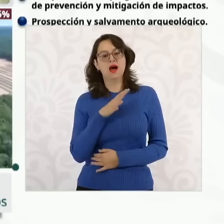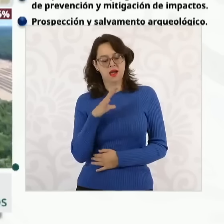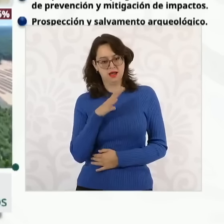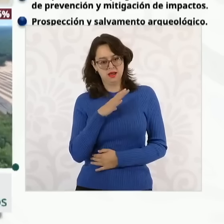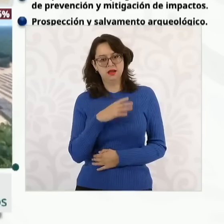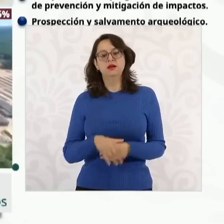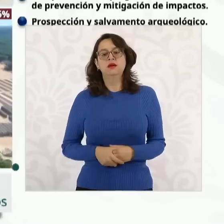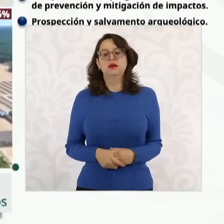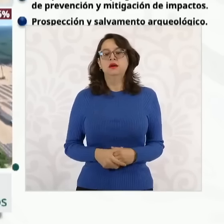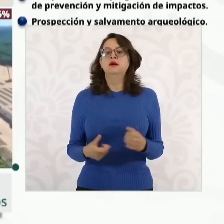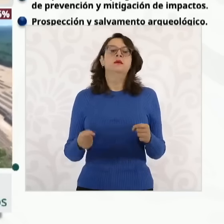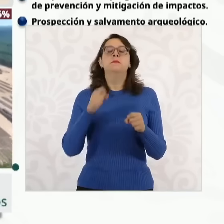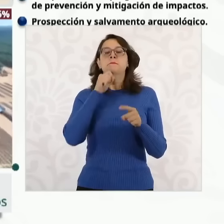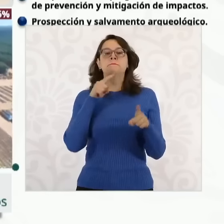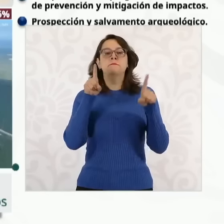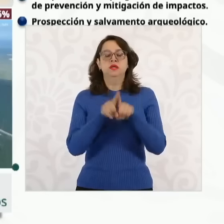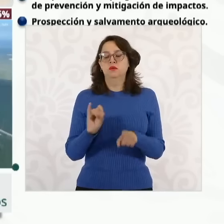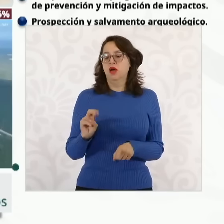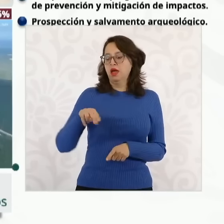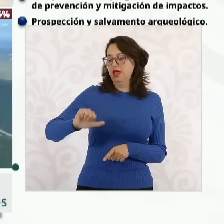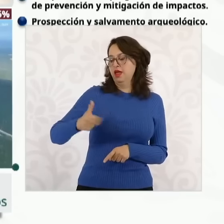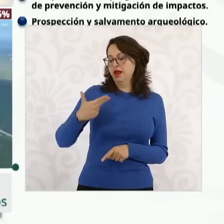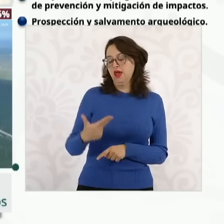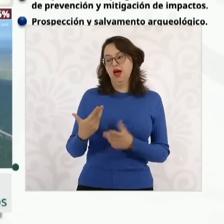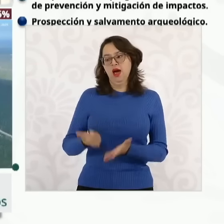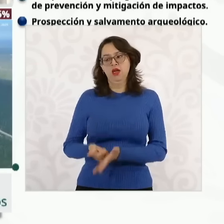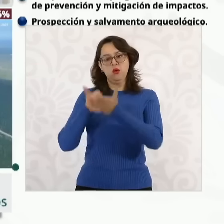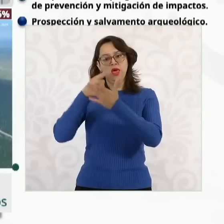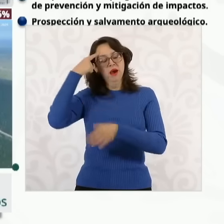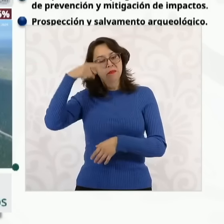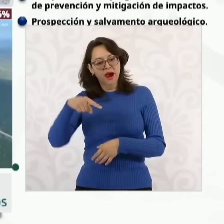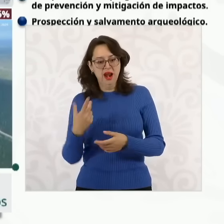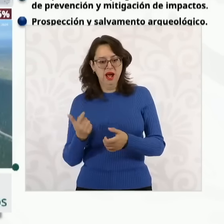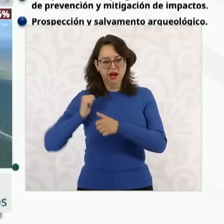con nuestros compañeros del INA vamos de la mano en la prospección y rescate arqueológico. Ahí en